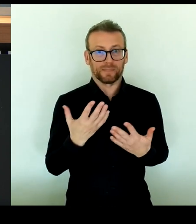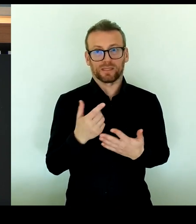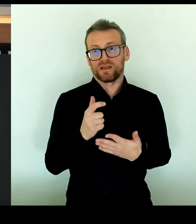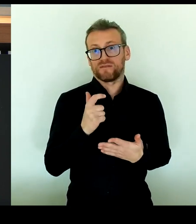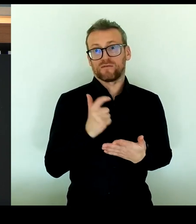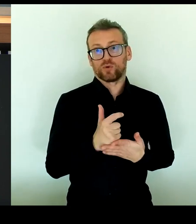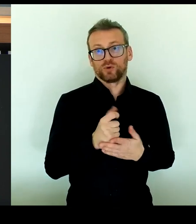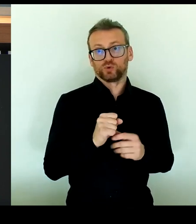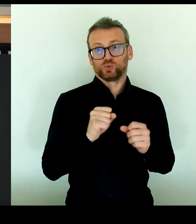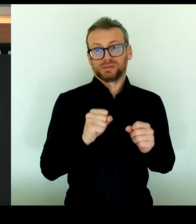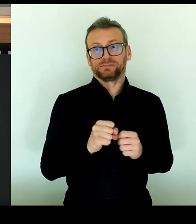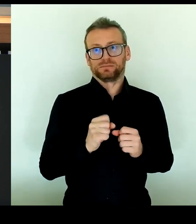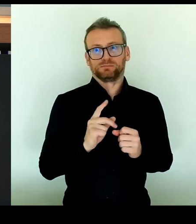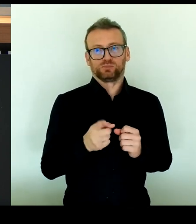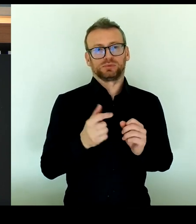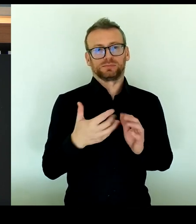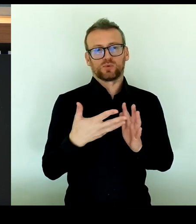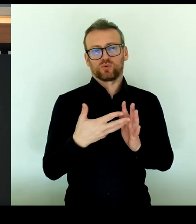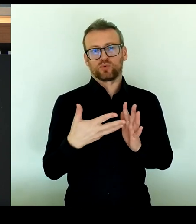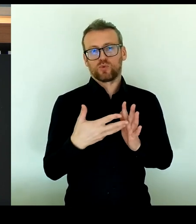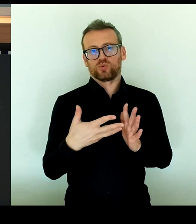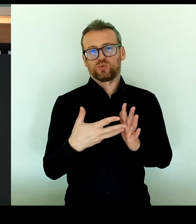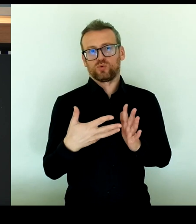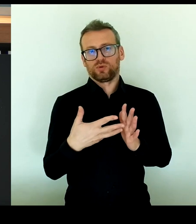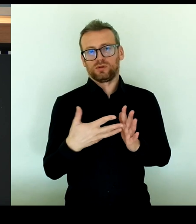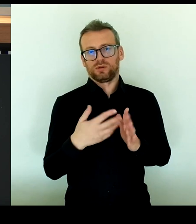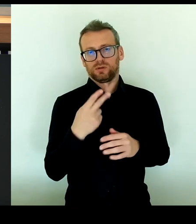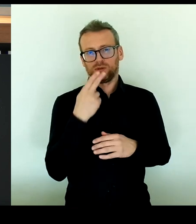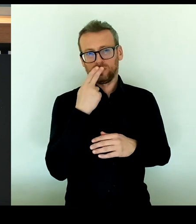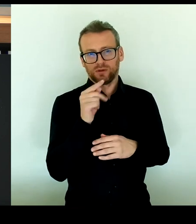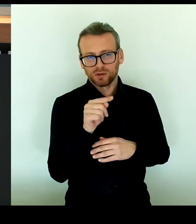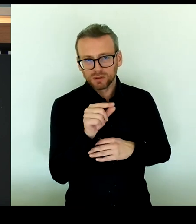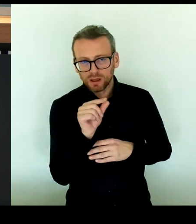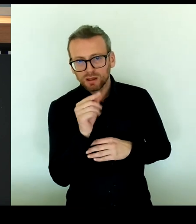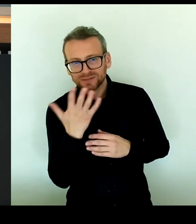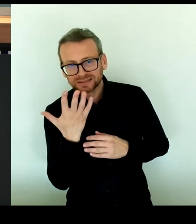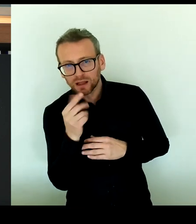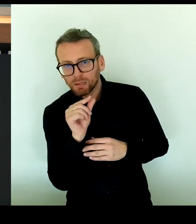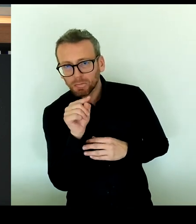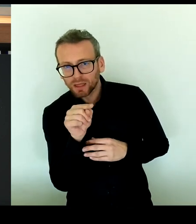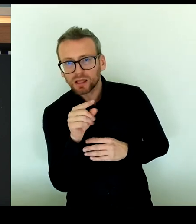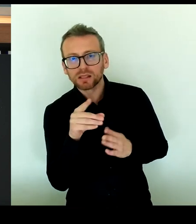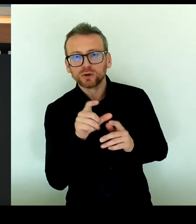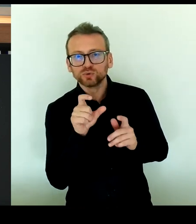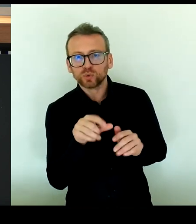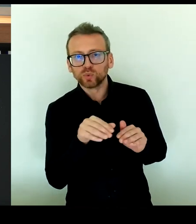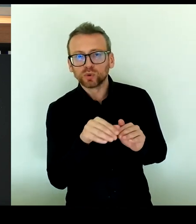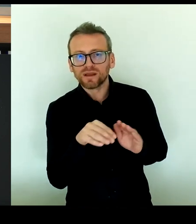Alternativen, die auch die Belastungsbedarfe abdecken. Wer weiterhin auf Systeme setzt,